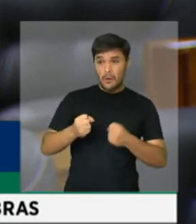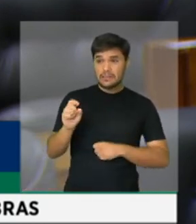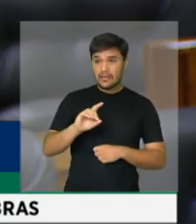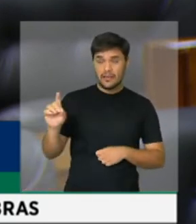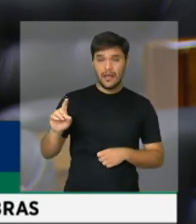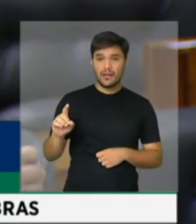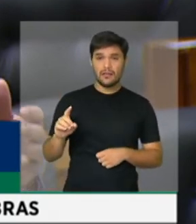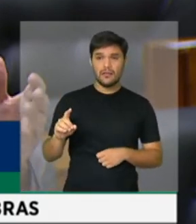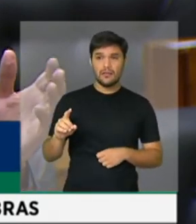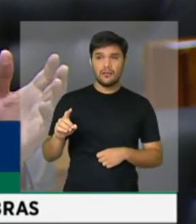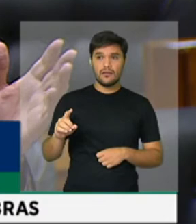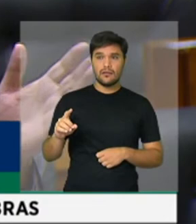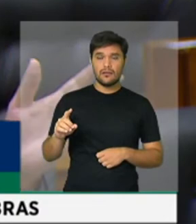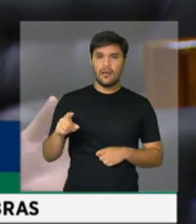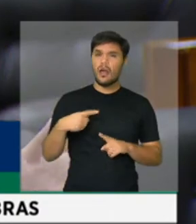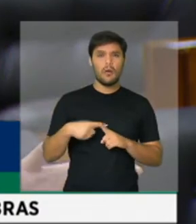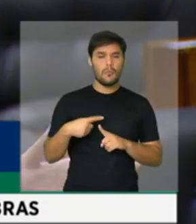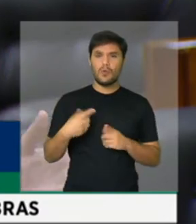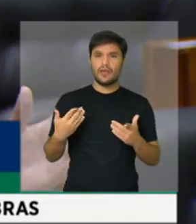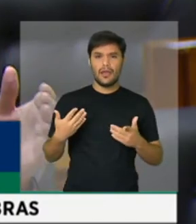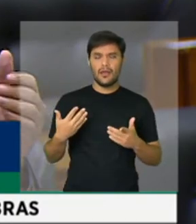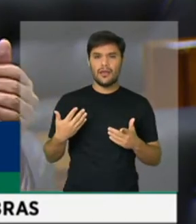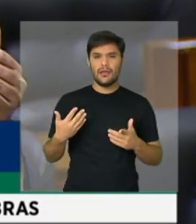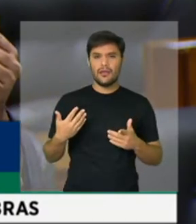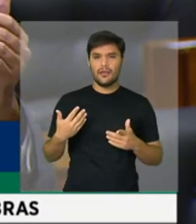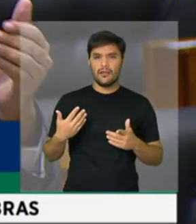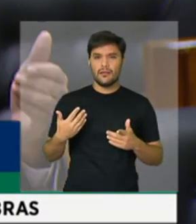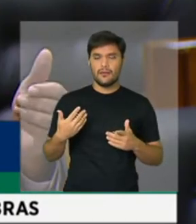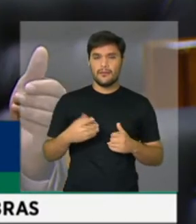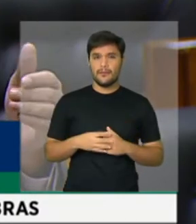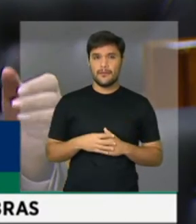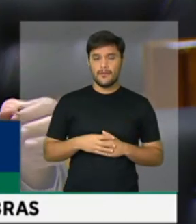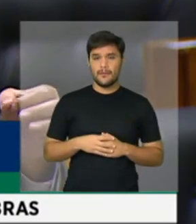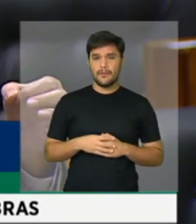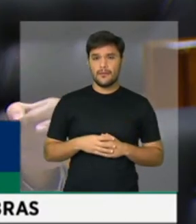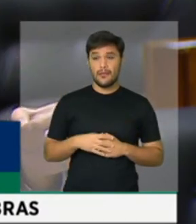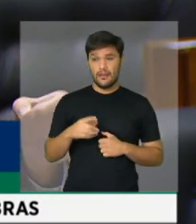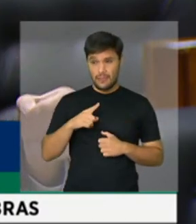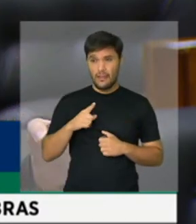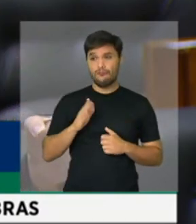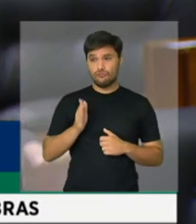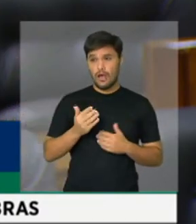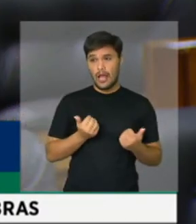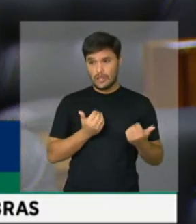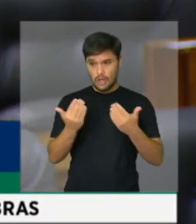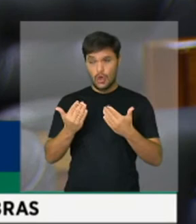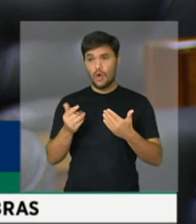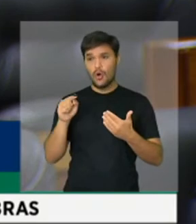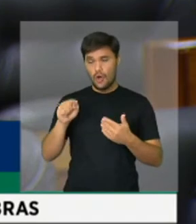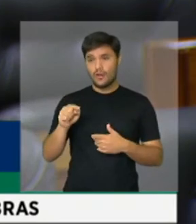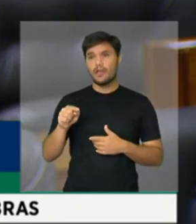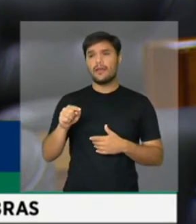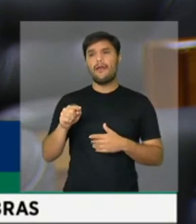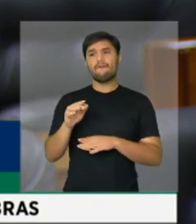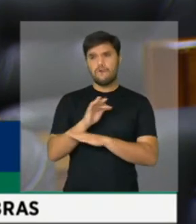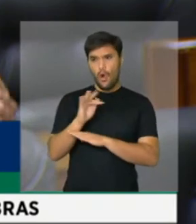QUE FOR ENCAMINHADO É MESA PELA LIDERANÇA DO PSOL CONTINUA SENDO CABÍVEL COM BASE NO CAPUT DO PRÓPRIO